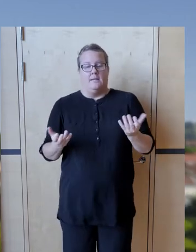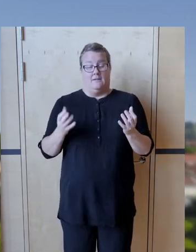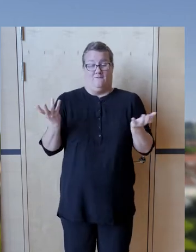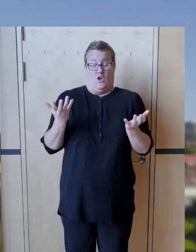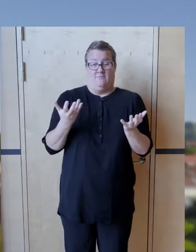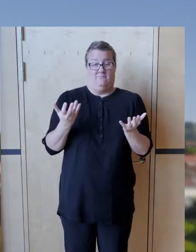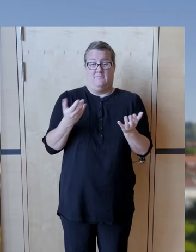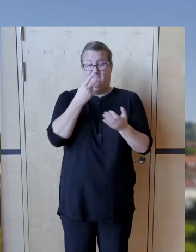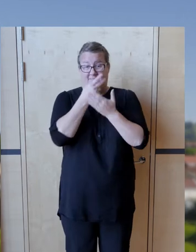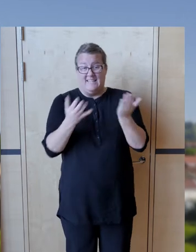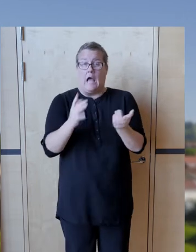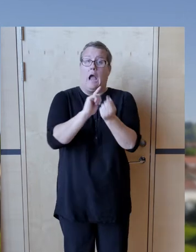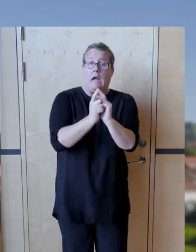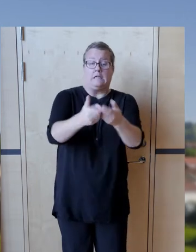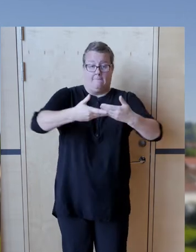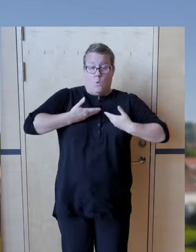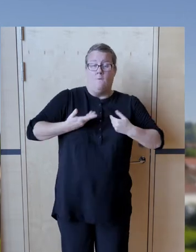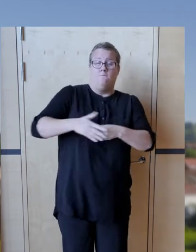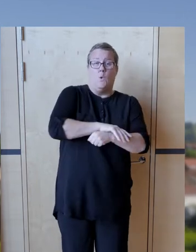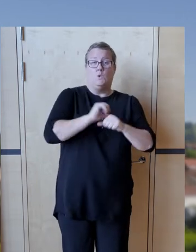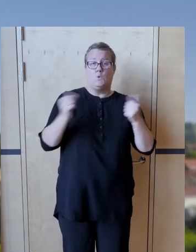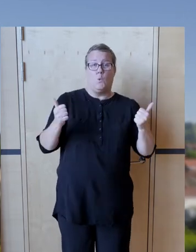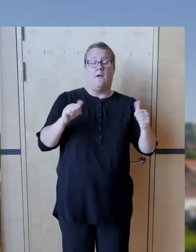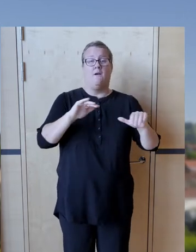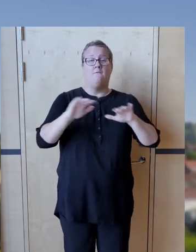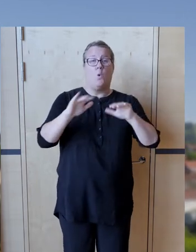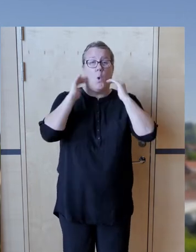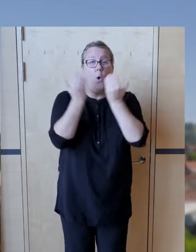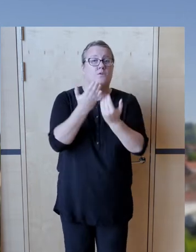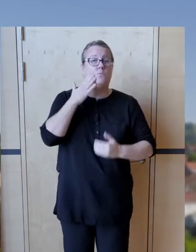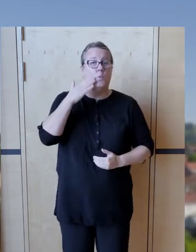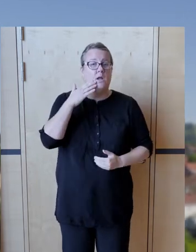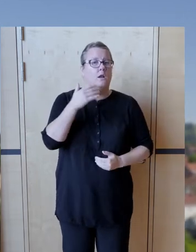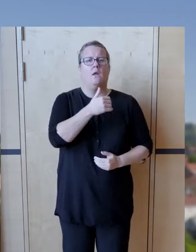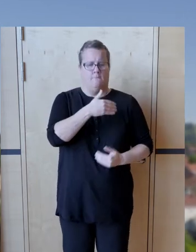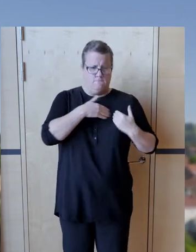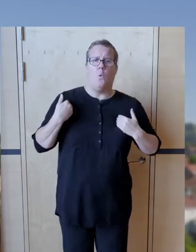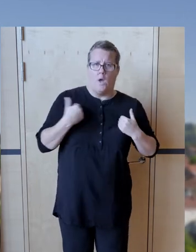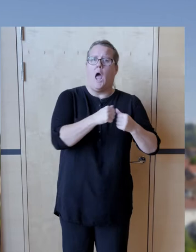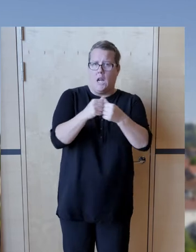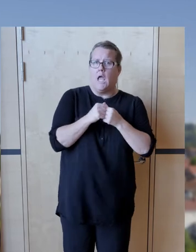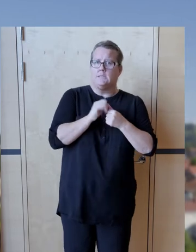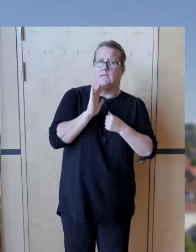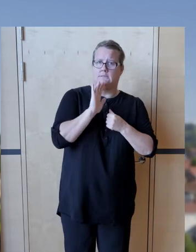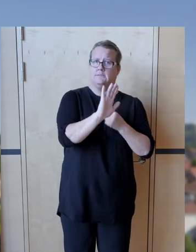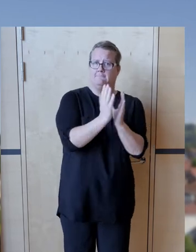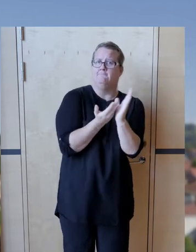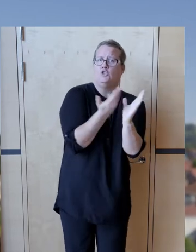Vård och omsorgsboende så skyndsamt som möjligt Det Alliansen Förslag och därför så kyrka fortfarande bifall till det